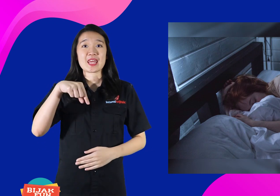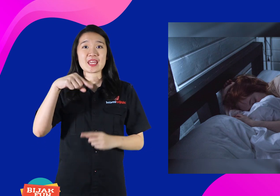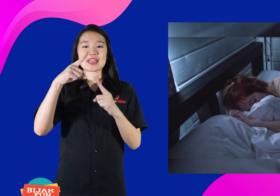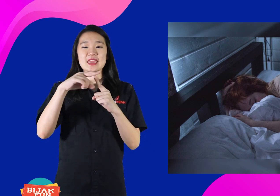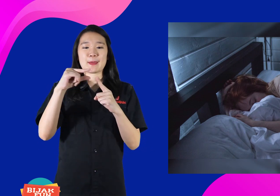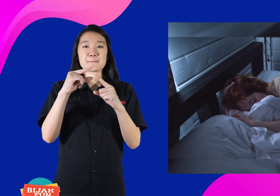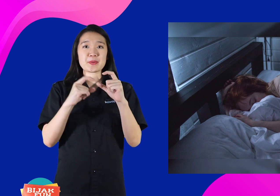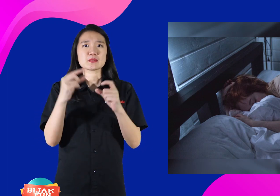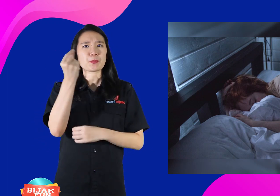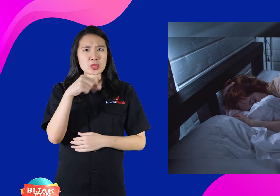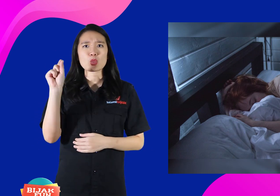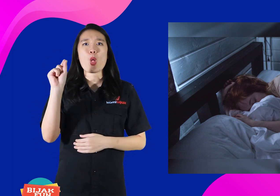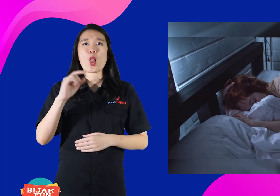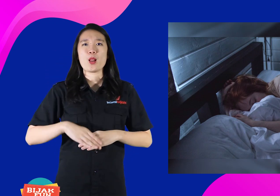Ini tips yang benar